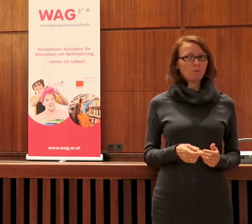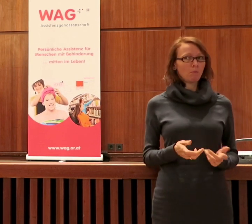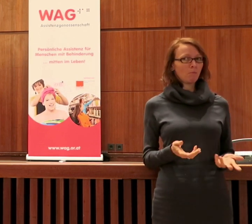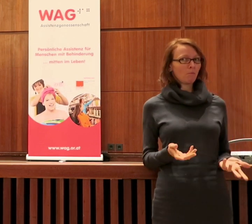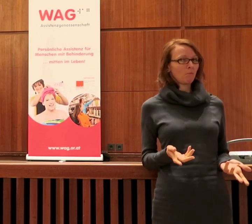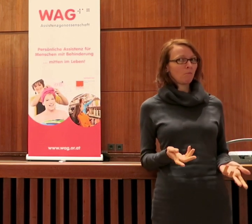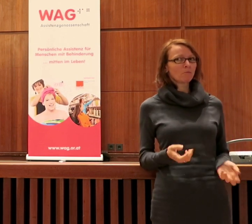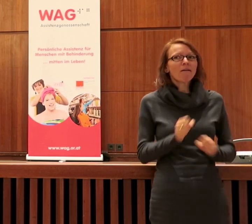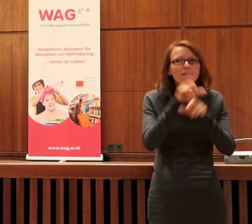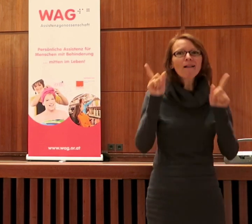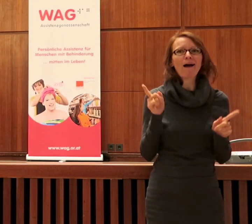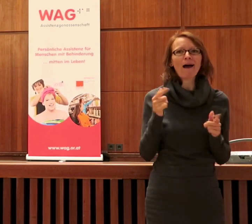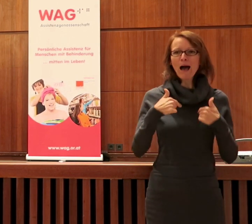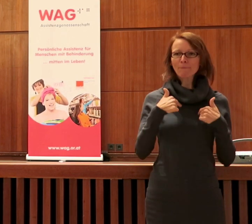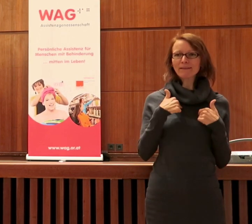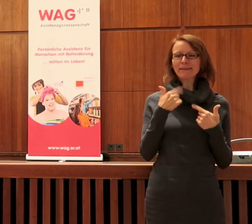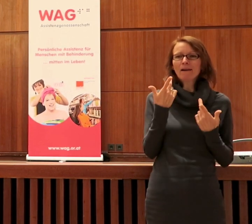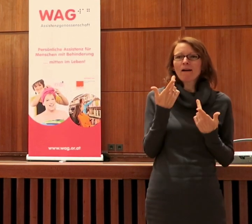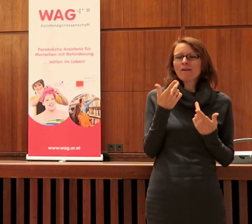Ja, na sicher. Ich bin nur noch nicht dazugekommen.